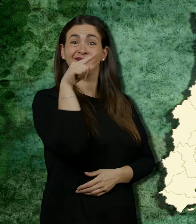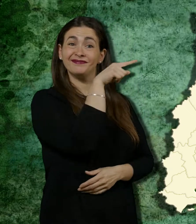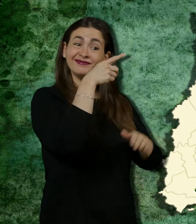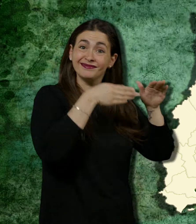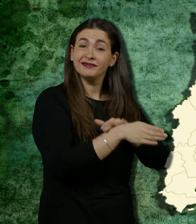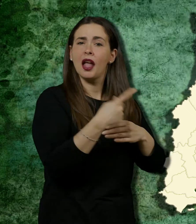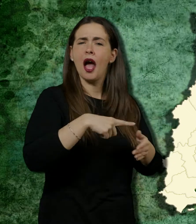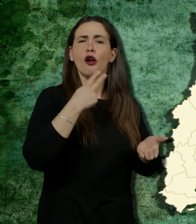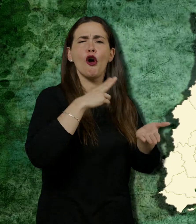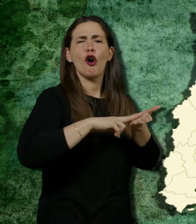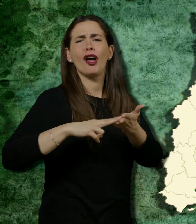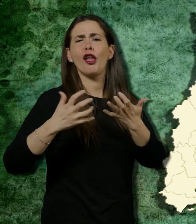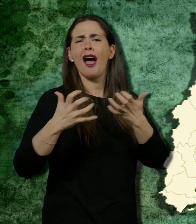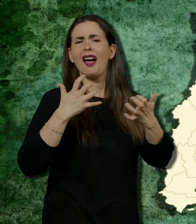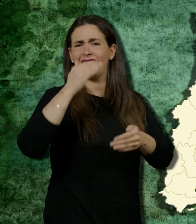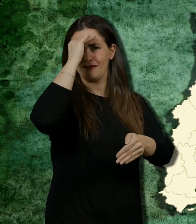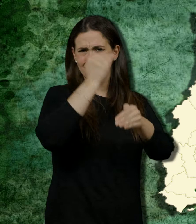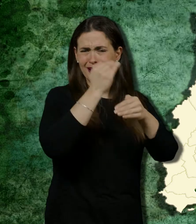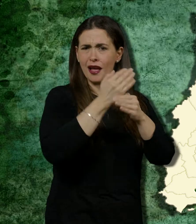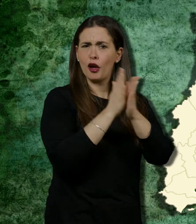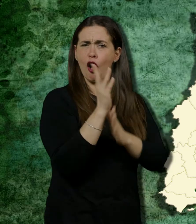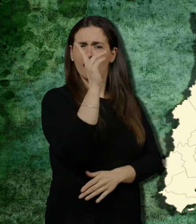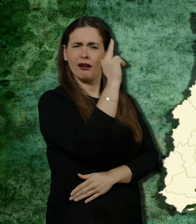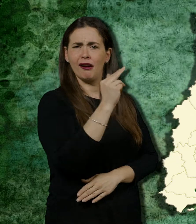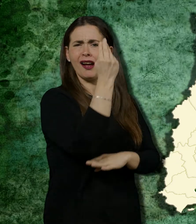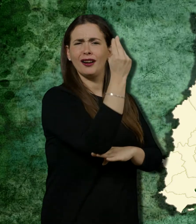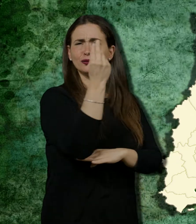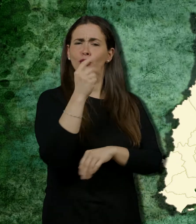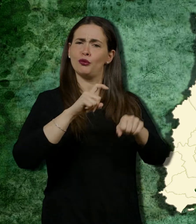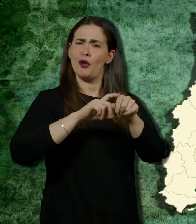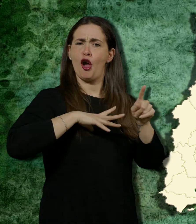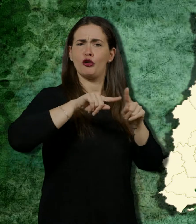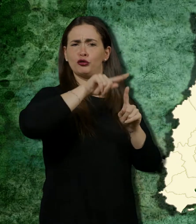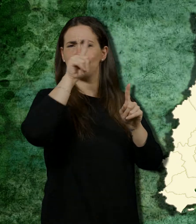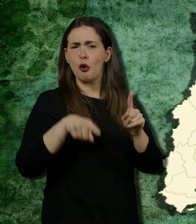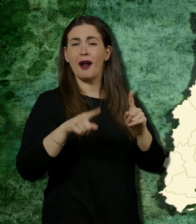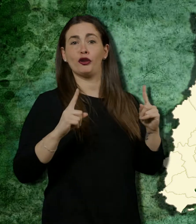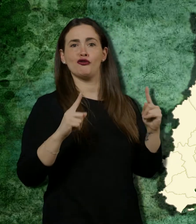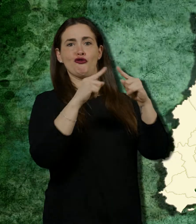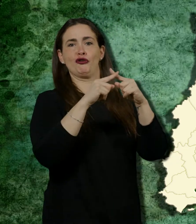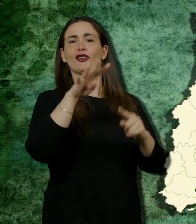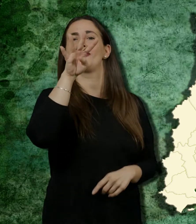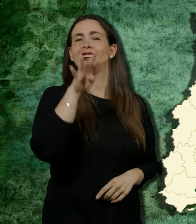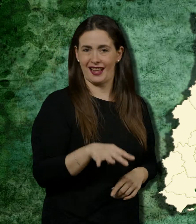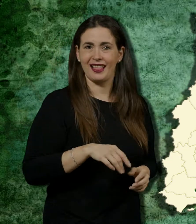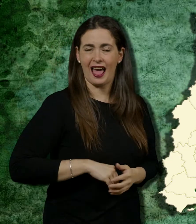que ofereix una magnífica col·lecció d'art medieval, amb pintura i escultura del romànic i del gòtic català,